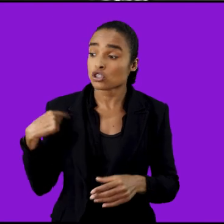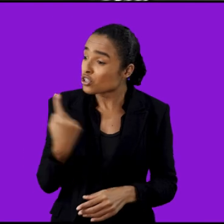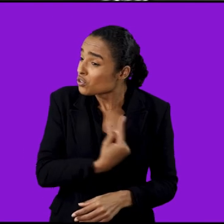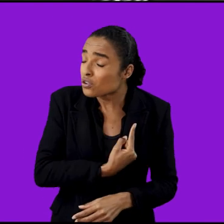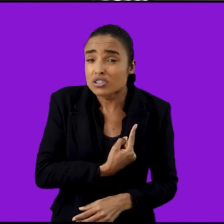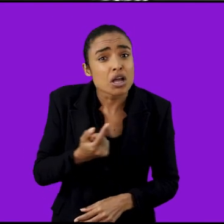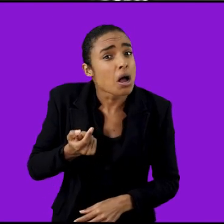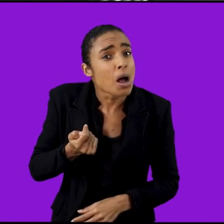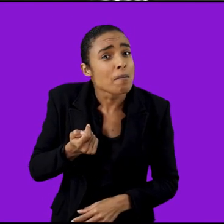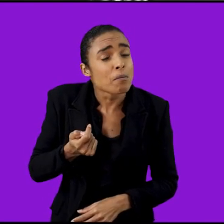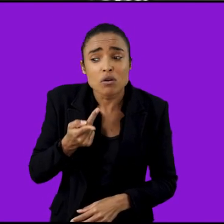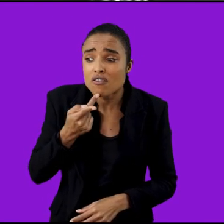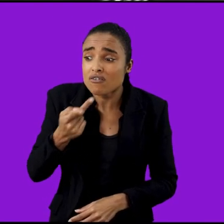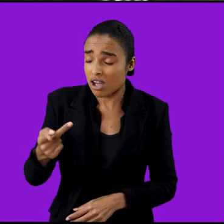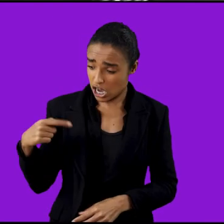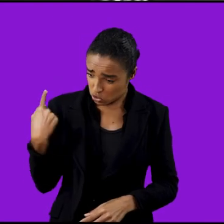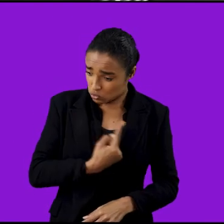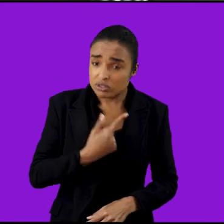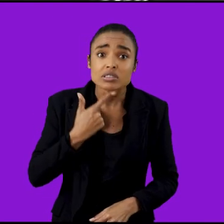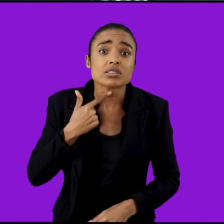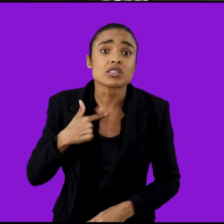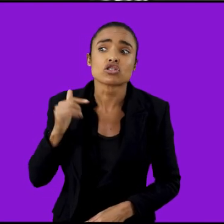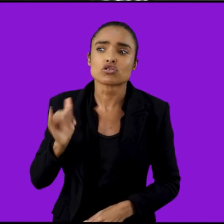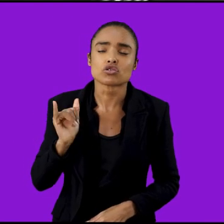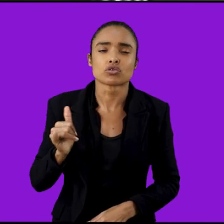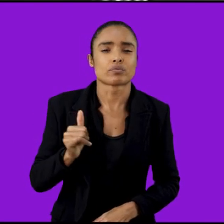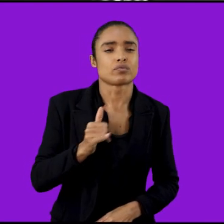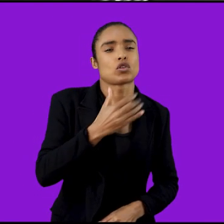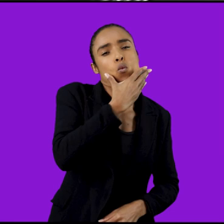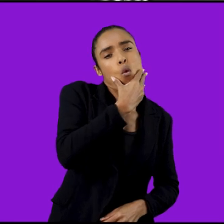essas história A gente conta pouco, o KL Jay dos Racionais.